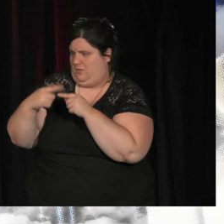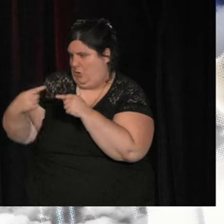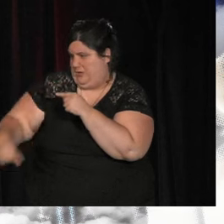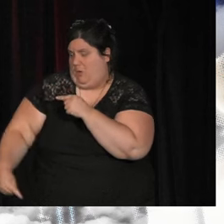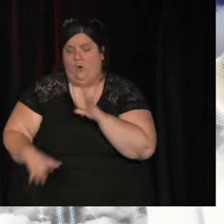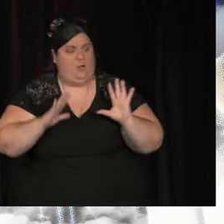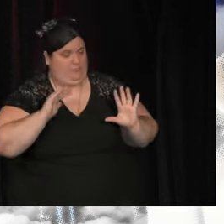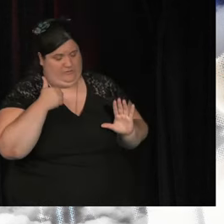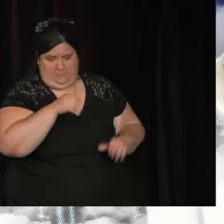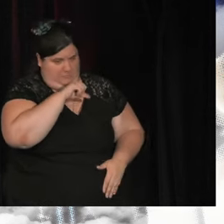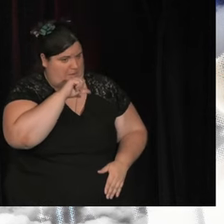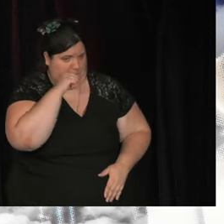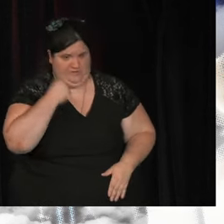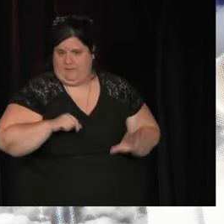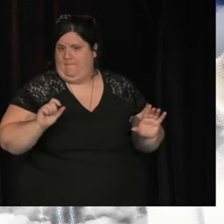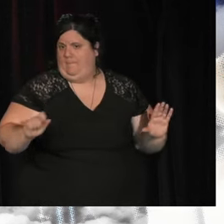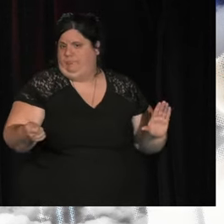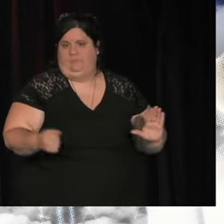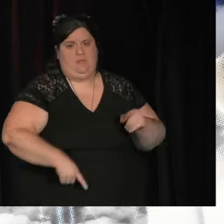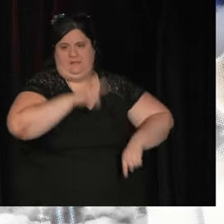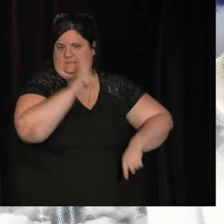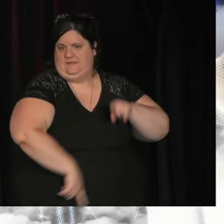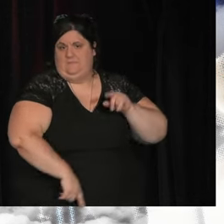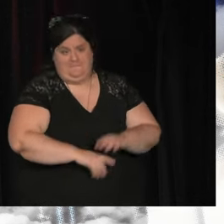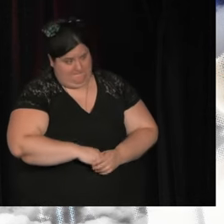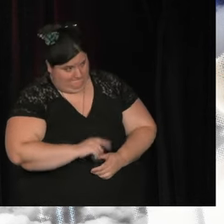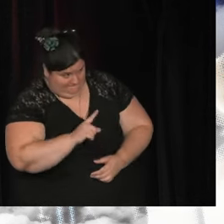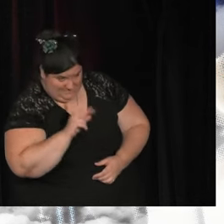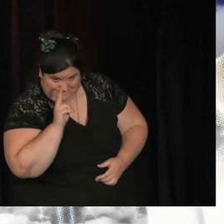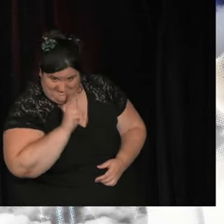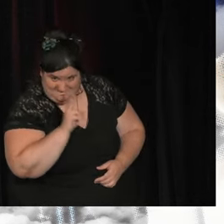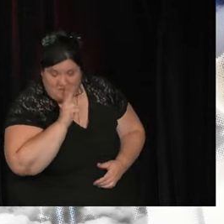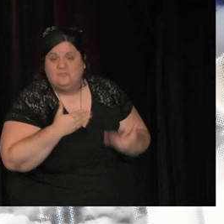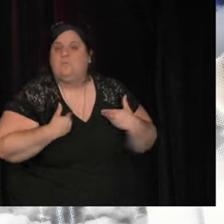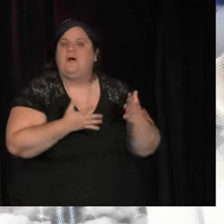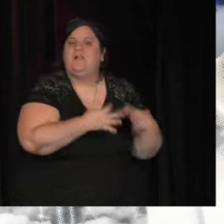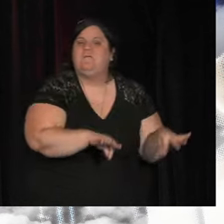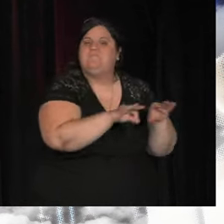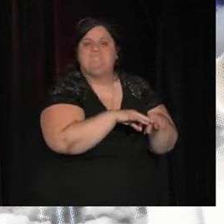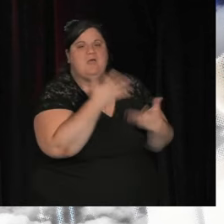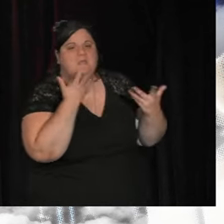La Belgique, c'est assez rigolo, micro-anecdote, je donne des cours là-bas d'Histoire et la première année, je voulais être genre "je suis un